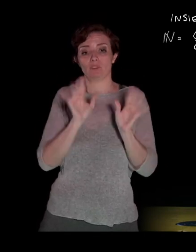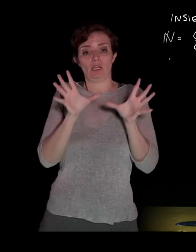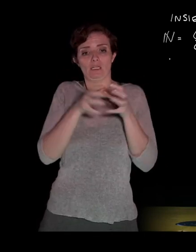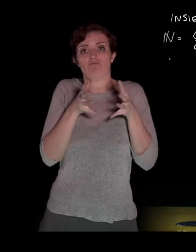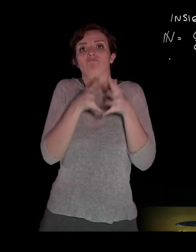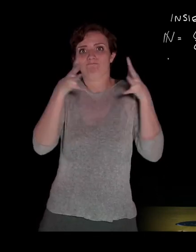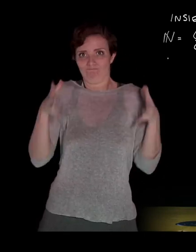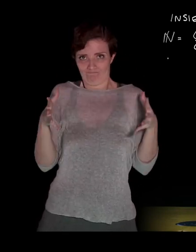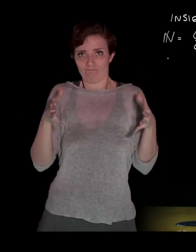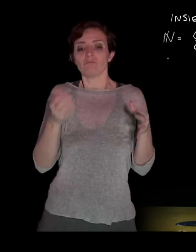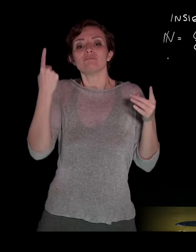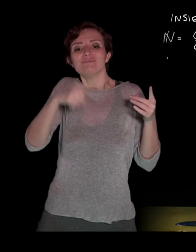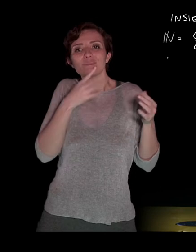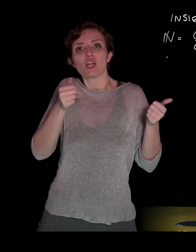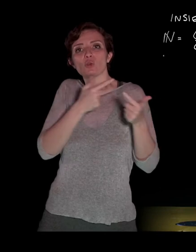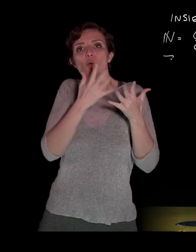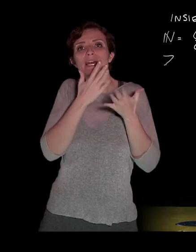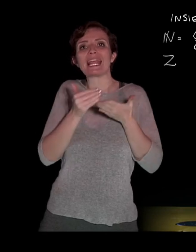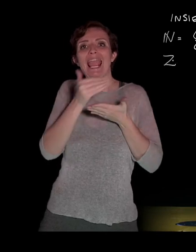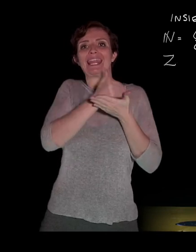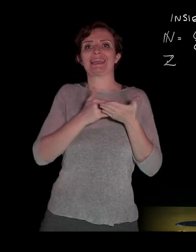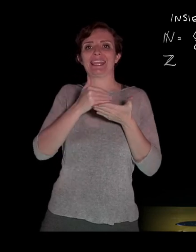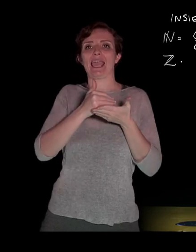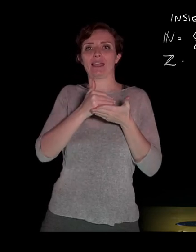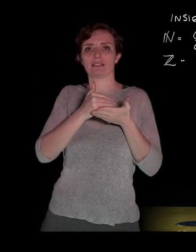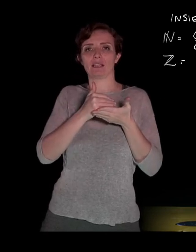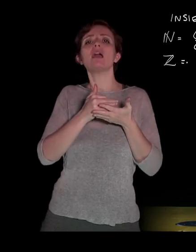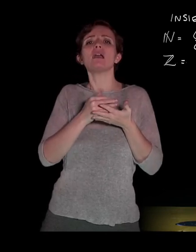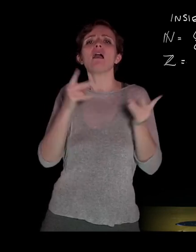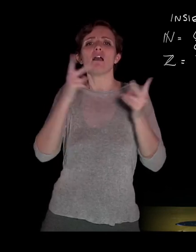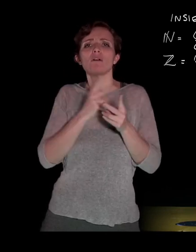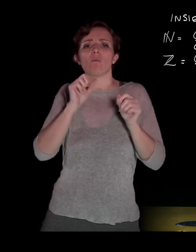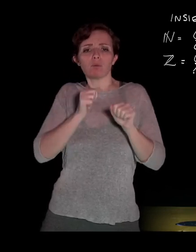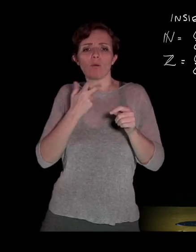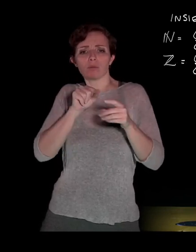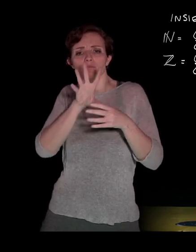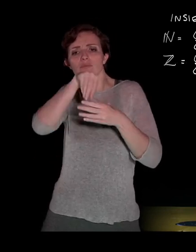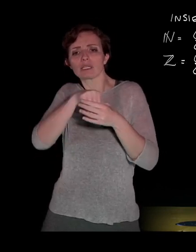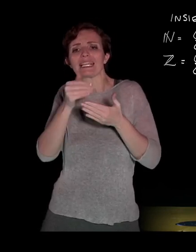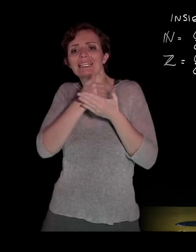è quello dei numeri interi. Questo insieme comprende anche i numeri interi negativi,